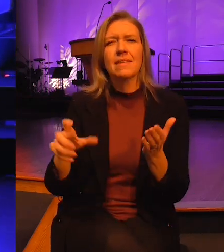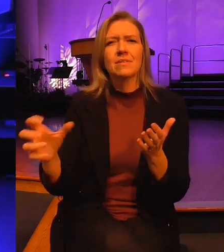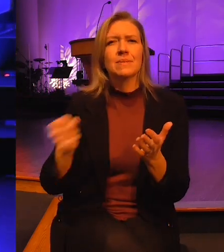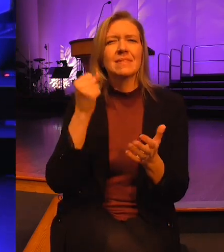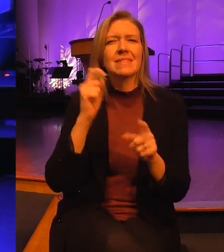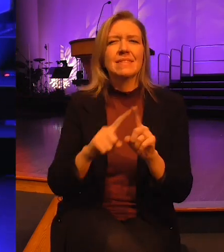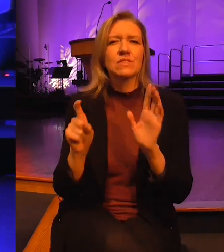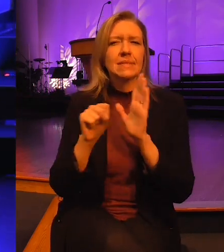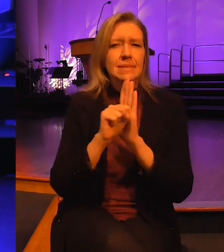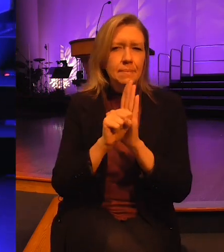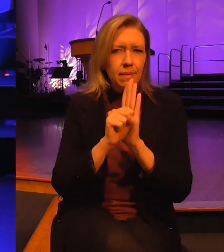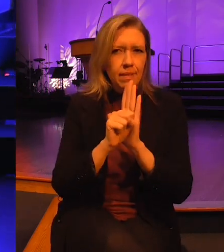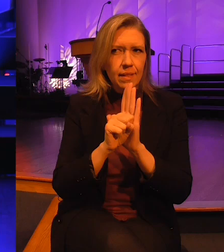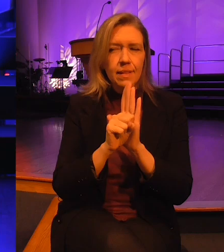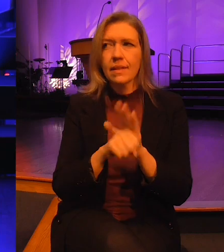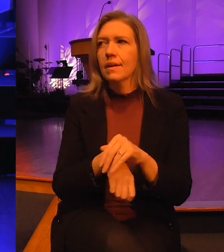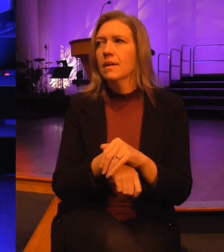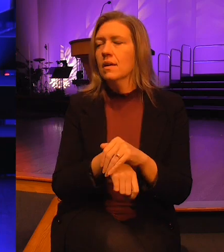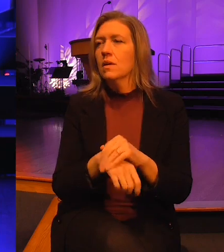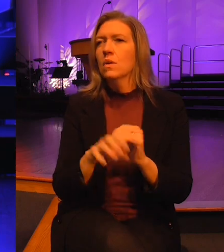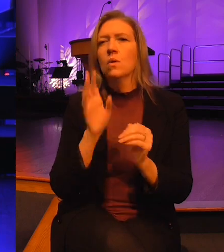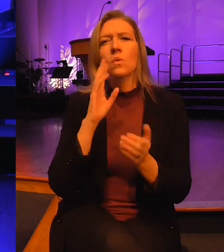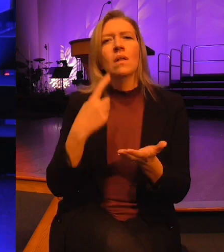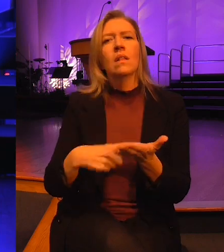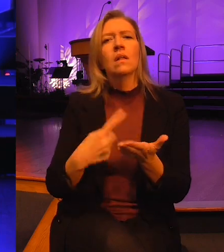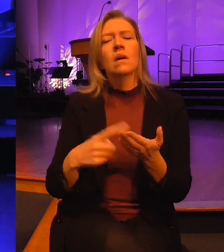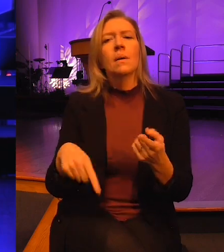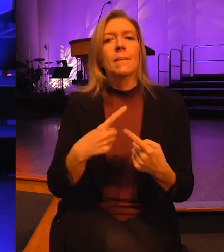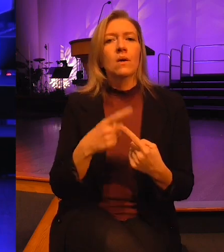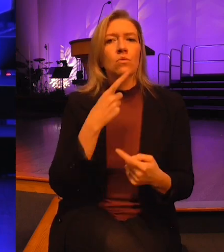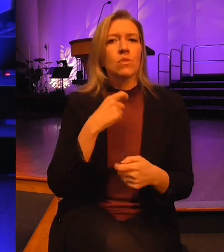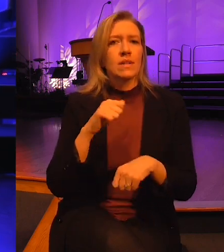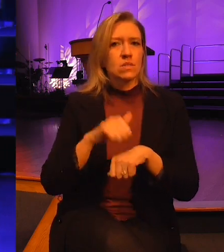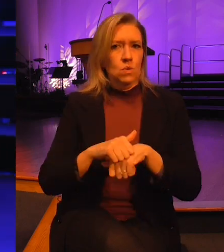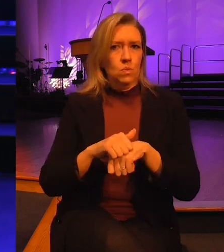, porque vamos a hablar de esa piedra roja con la que vamos a comenzar esta mañana.